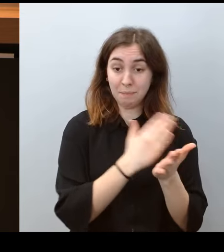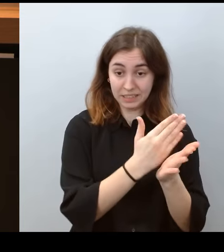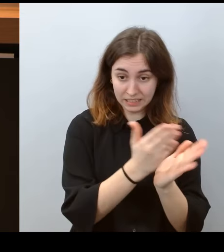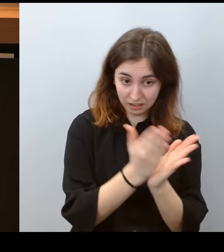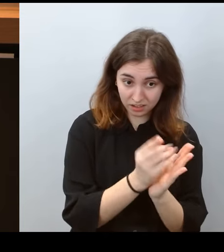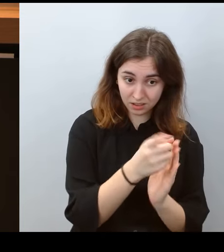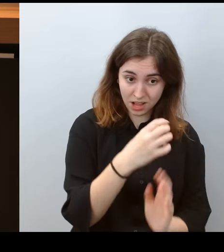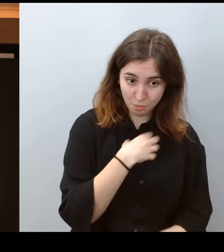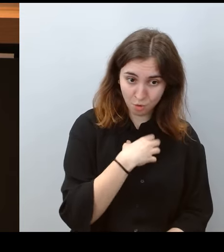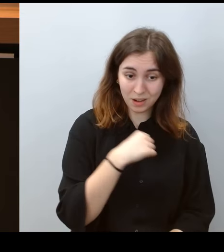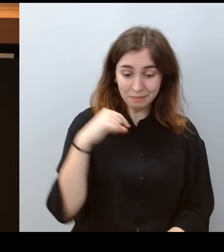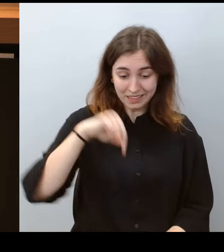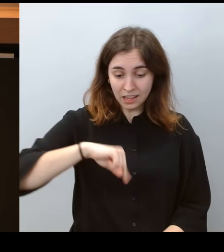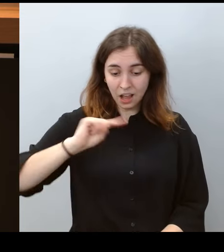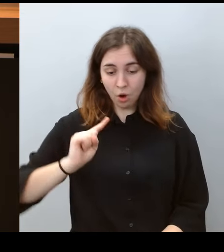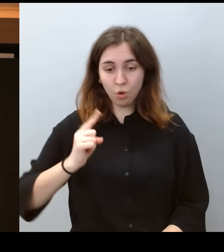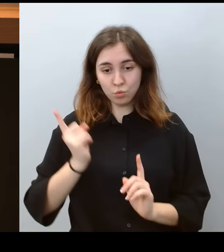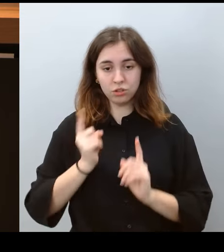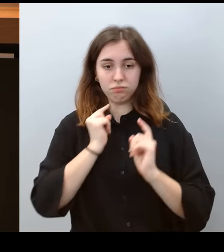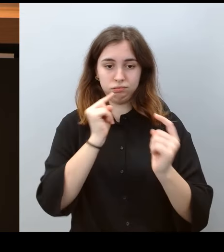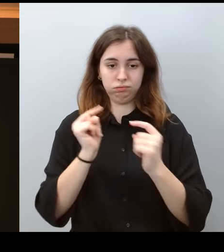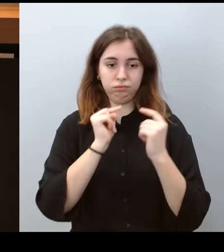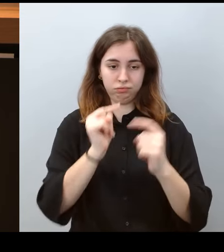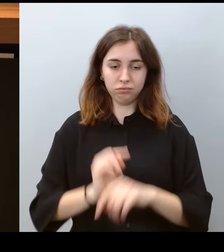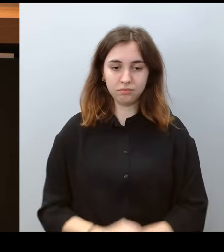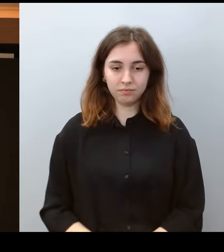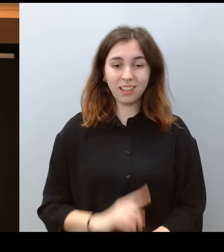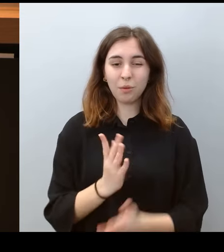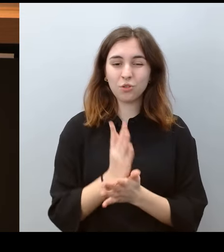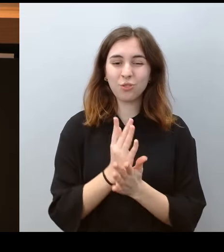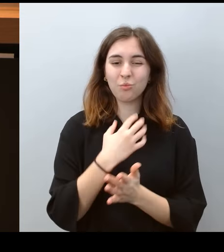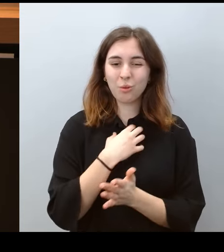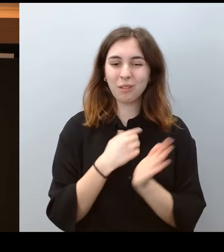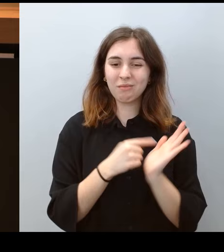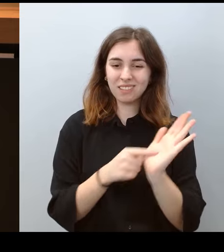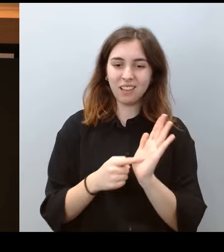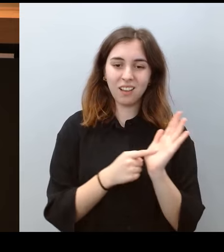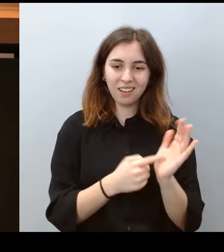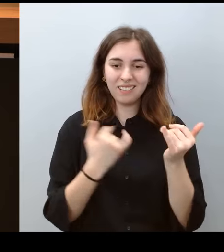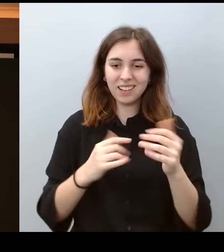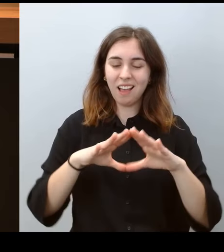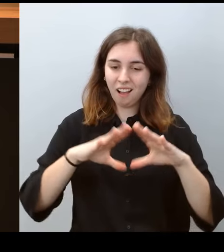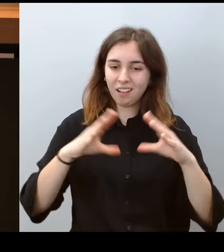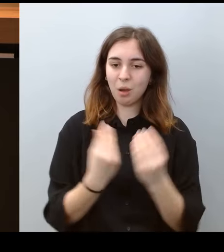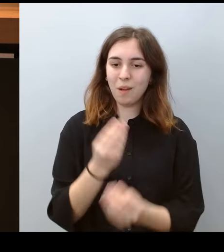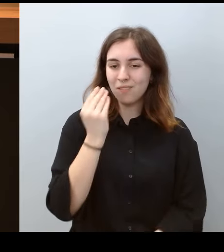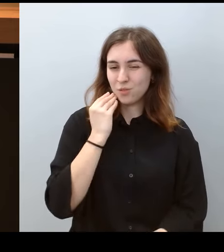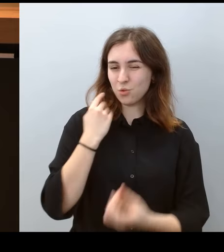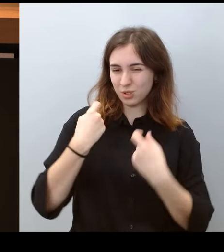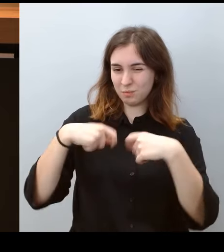Das deutet aber auch auf ein Problem hin, was wir insgesamt auch im gesamten Wohnungsbau haben die Auseinandersetzung um die